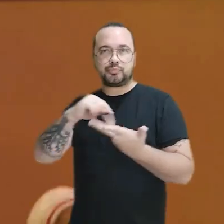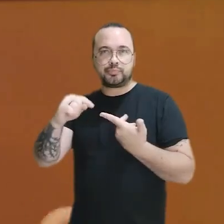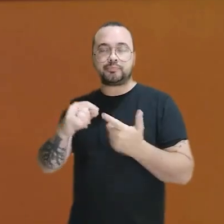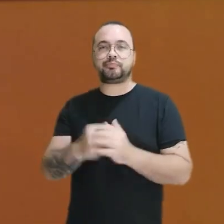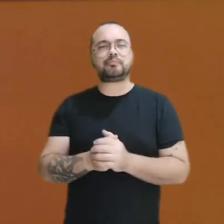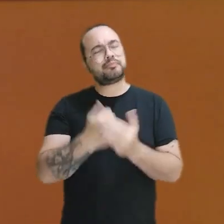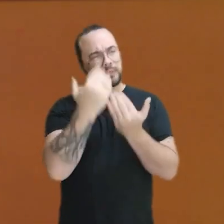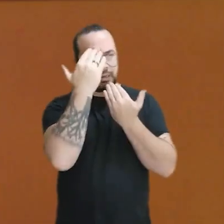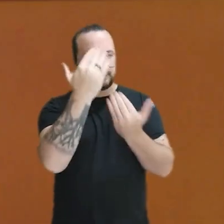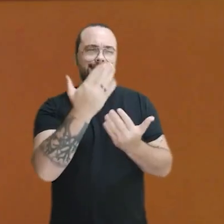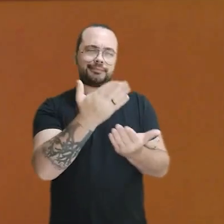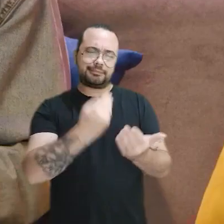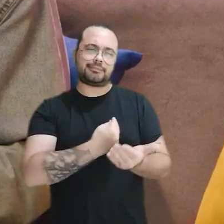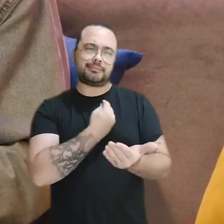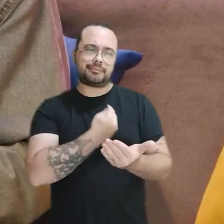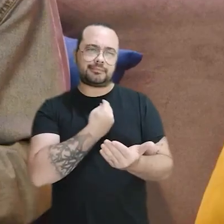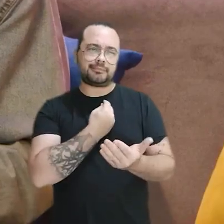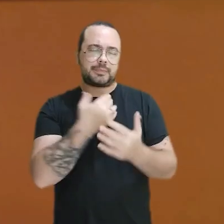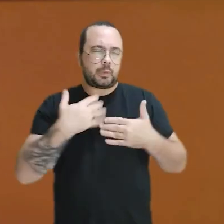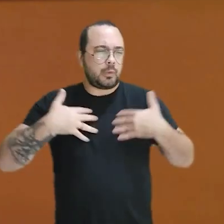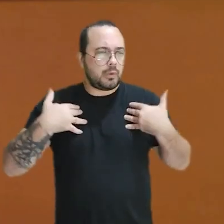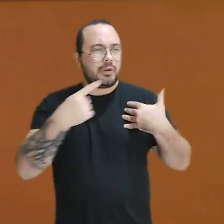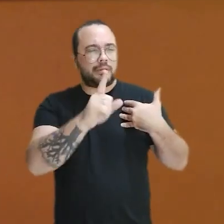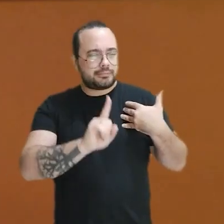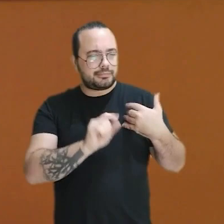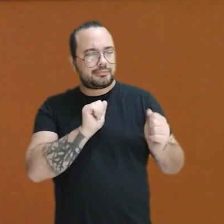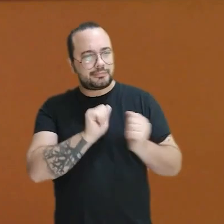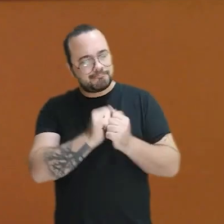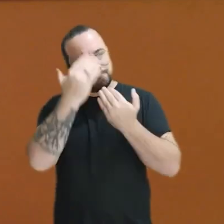Patrick, muito obrigada por ter vindo, foi uma honra pra gente você tá aqui. Obrigada mesmo, viu?